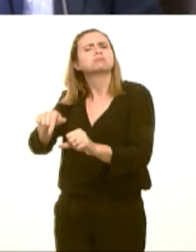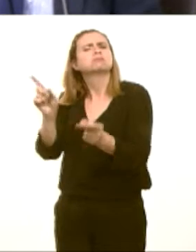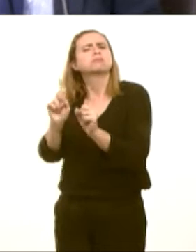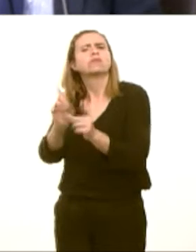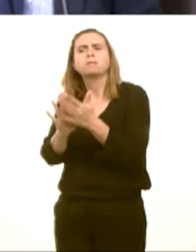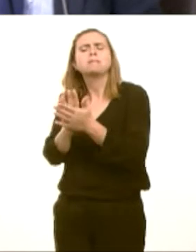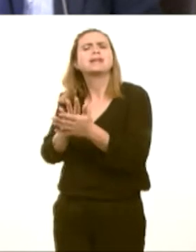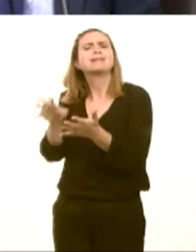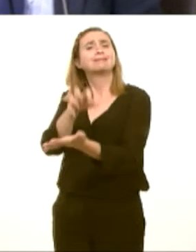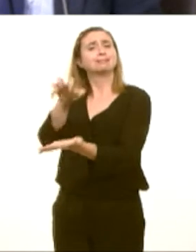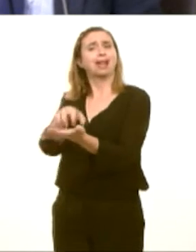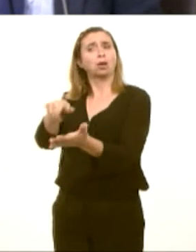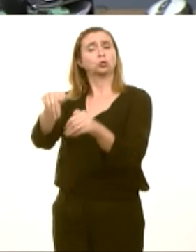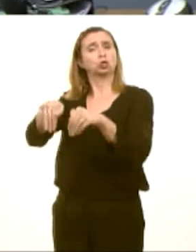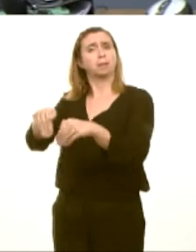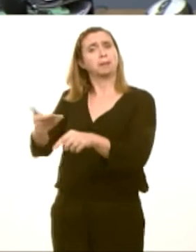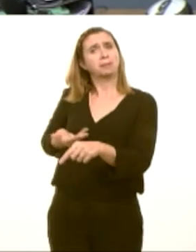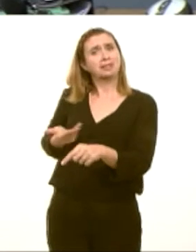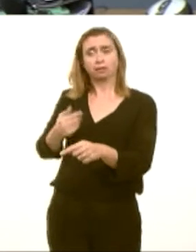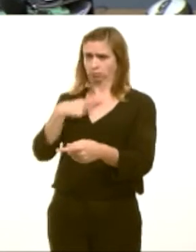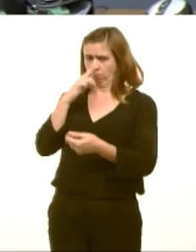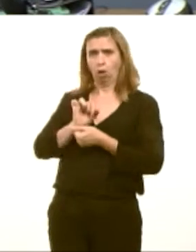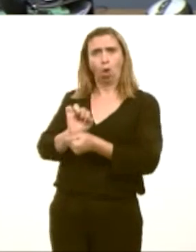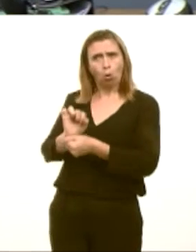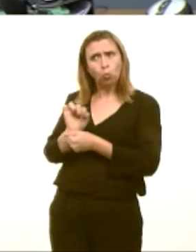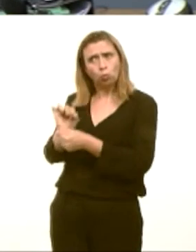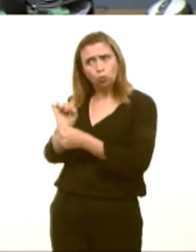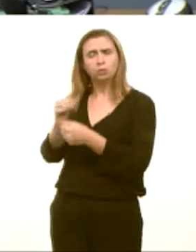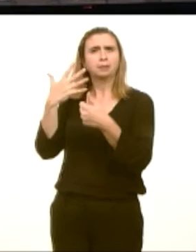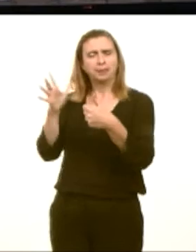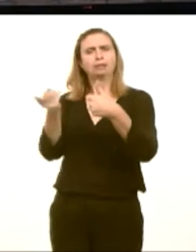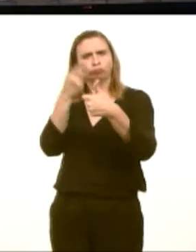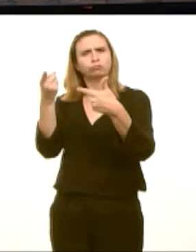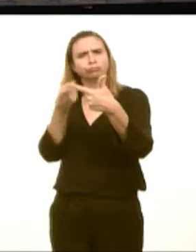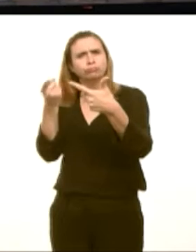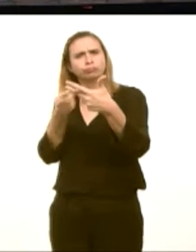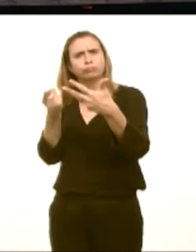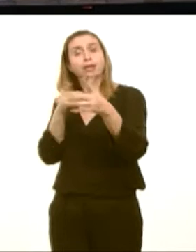Ar ben hynny, wrth gwrs, rydym ni wedi bod yn gefnogol iawn ynglyn ‚ threthi busnes.